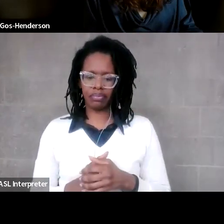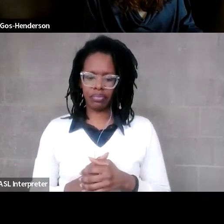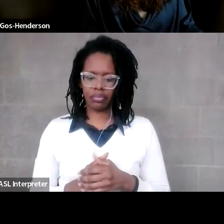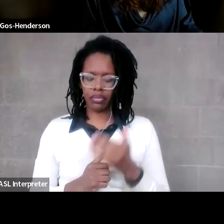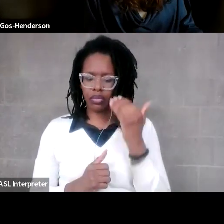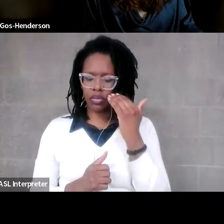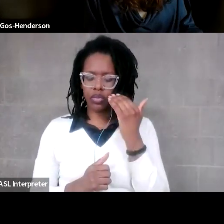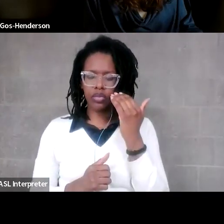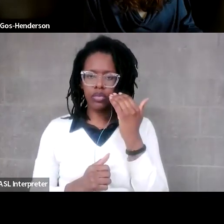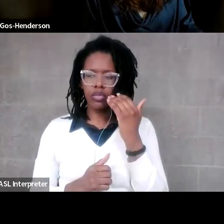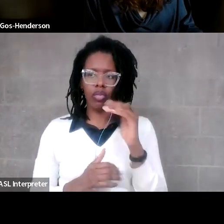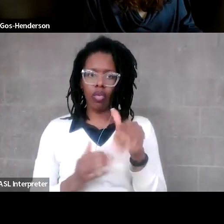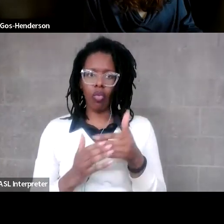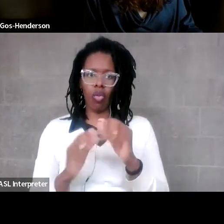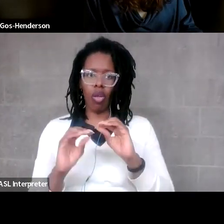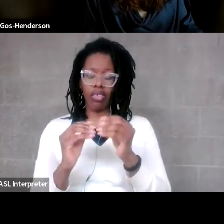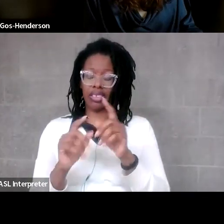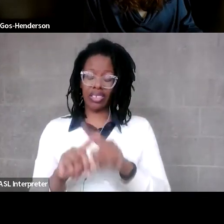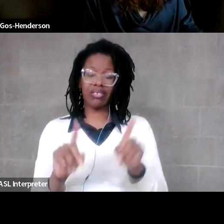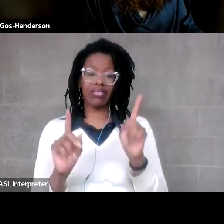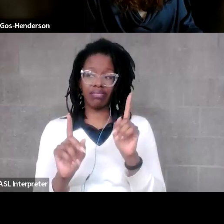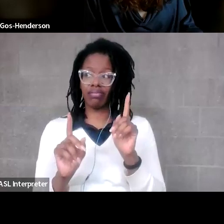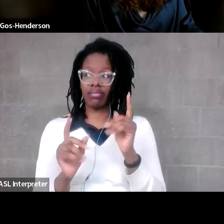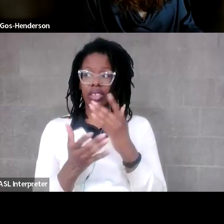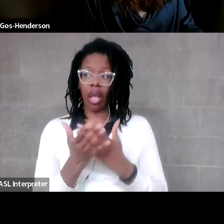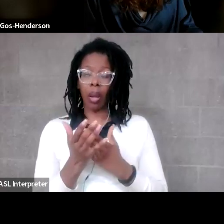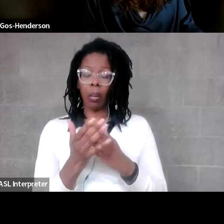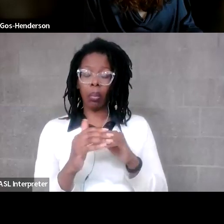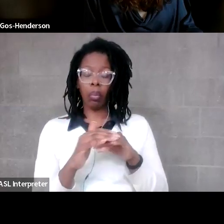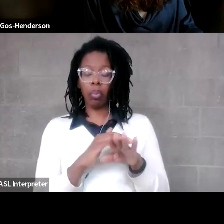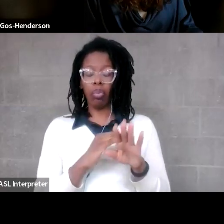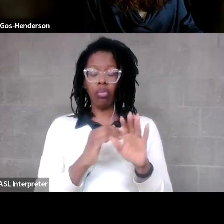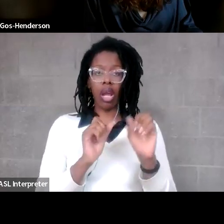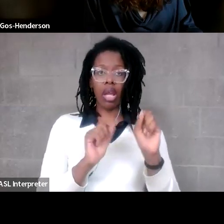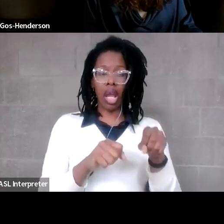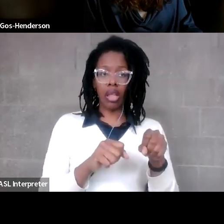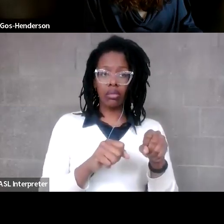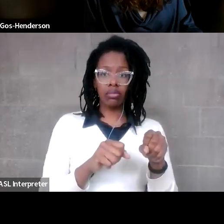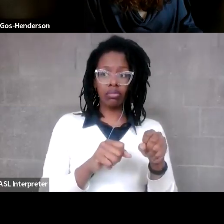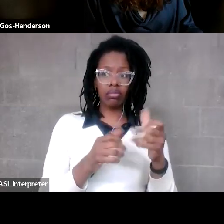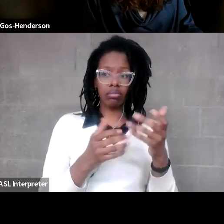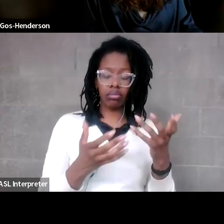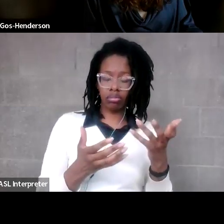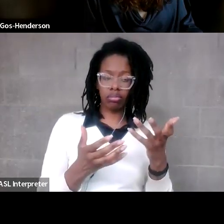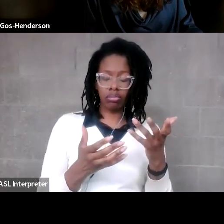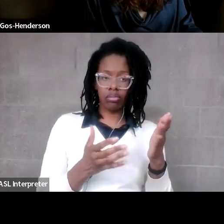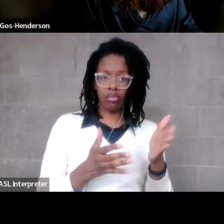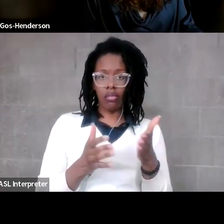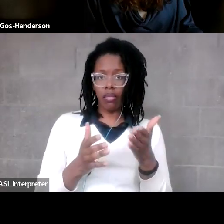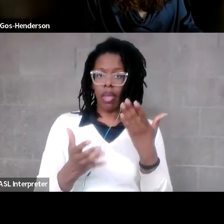Todas las oficinas son diferentes, algunas pueden aceptar personas sin cita previa, tal vez personas que están en poblaciones vulnerables,